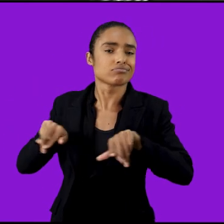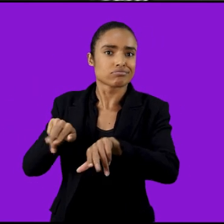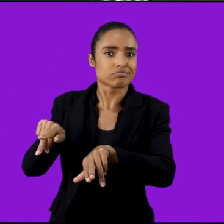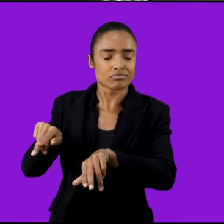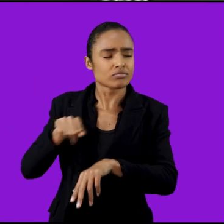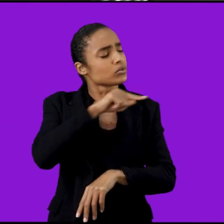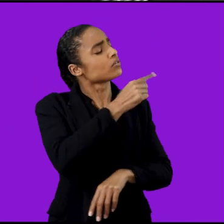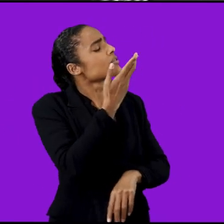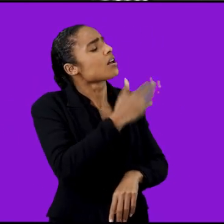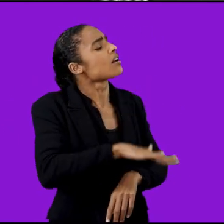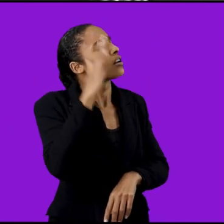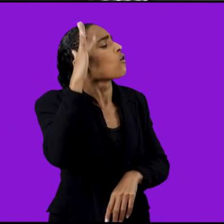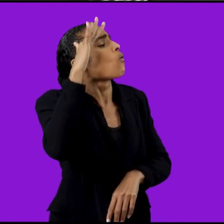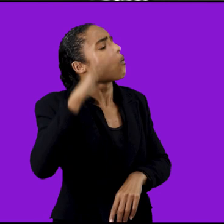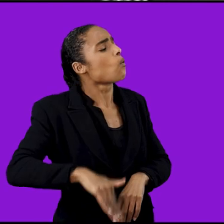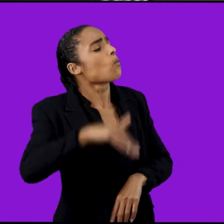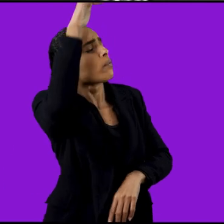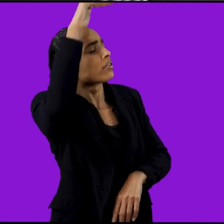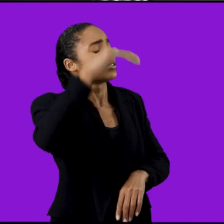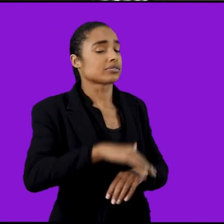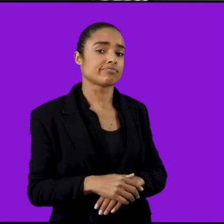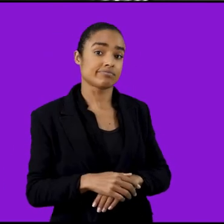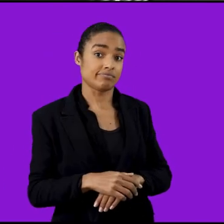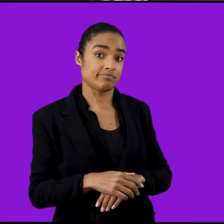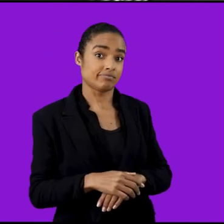o que? Quando eu era criança, eu acho que eu não sonhava. É mesmo?